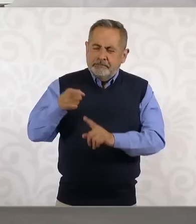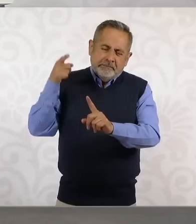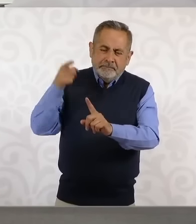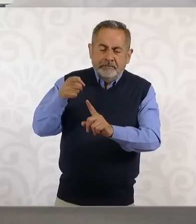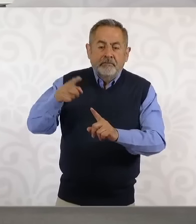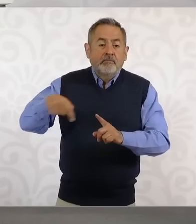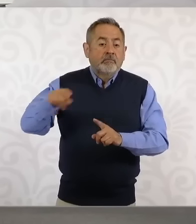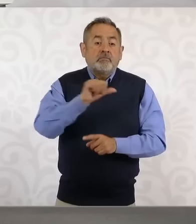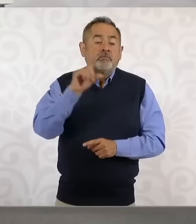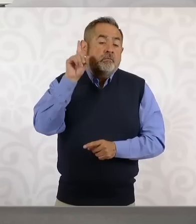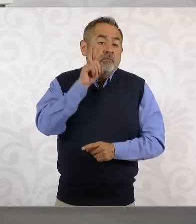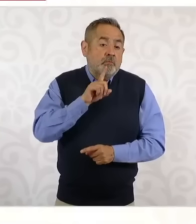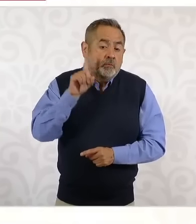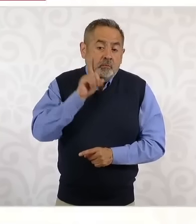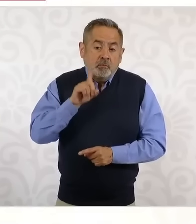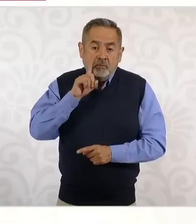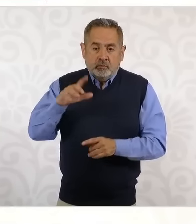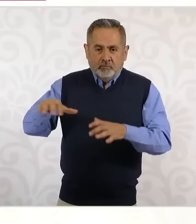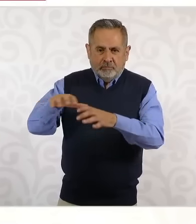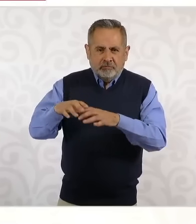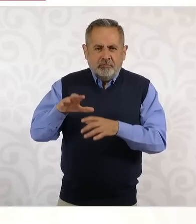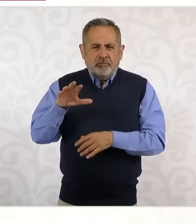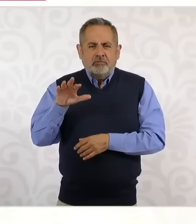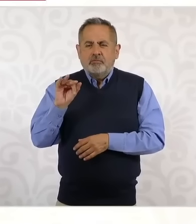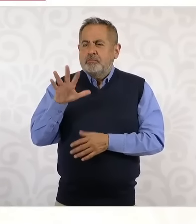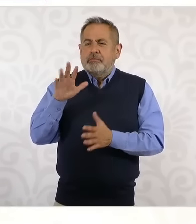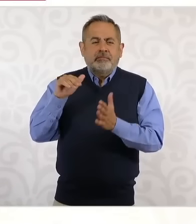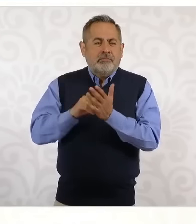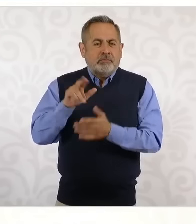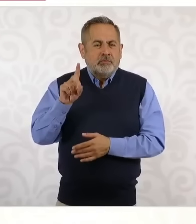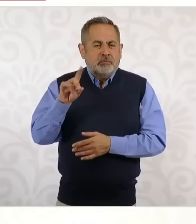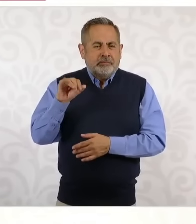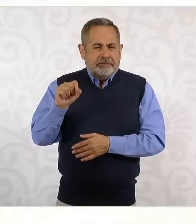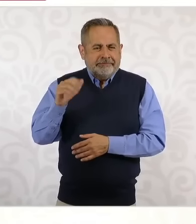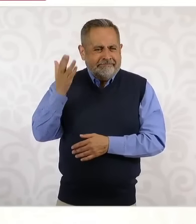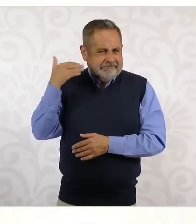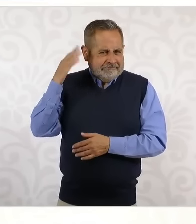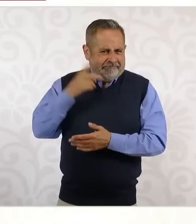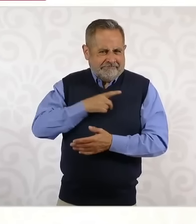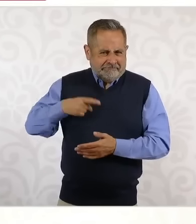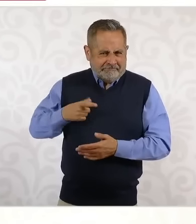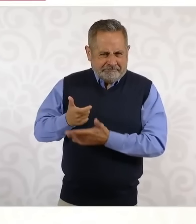son mujeres productoras igual o mayor a 45,000 UDIS del monto de la deudo y menor a 10,000ones